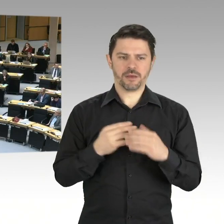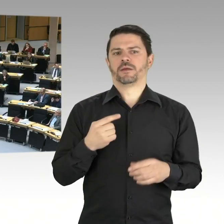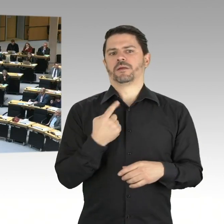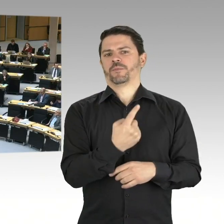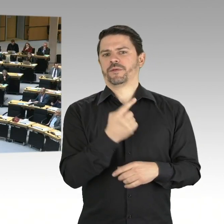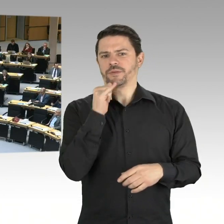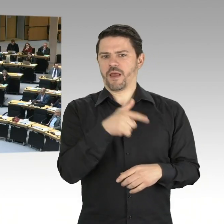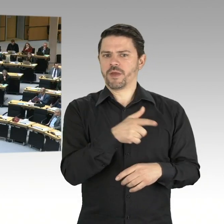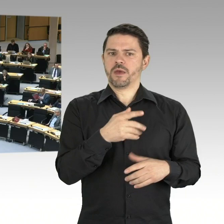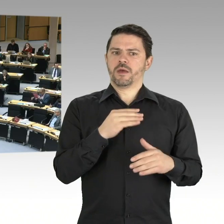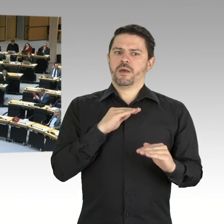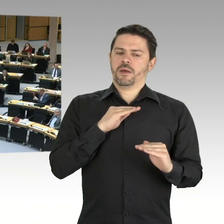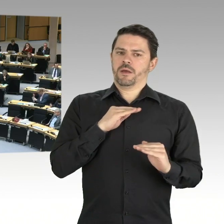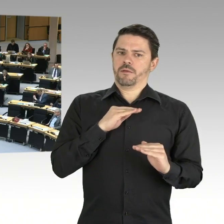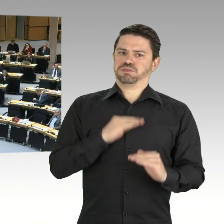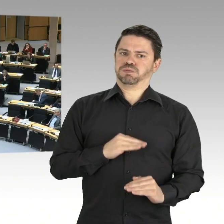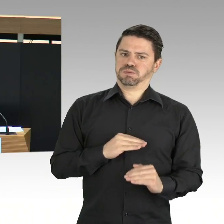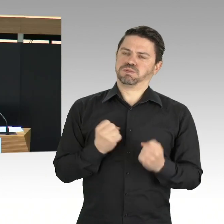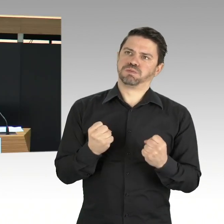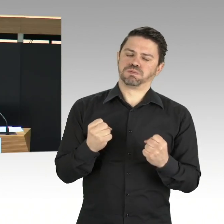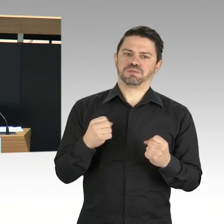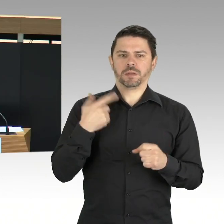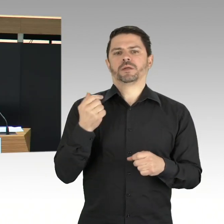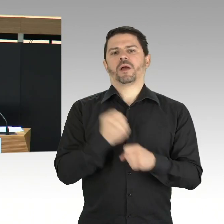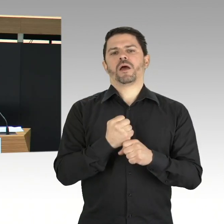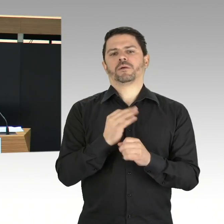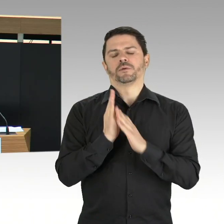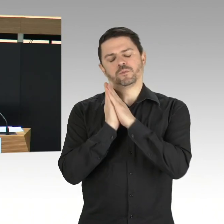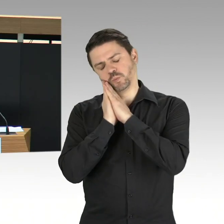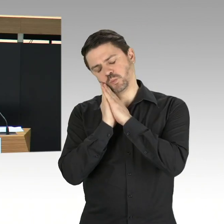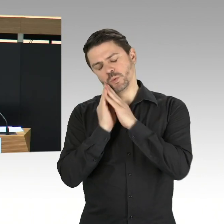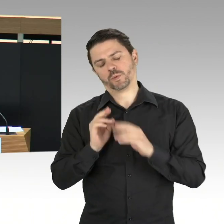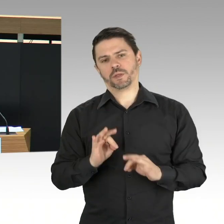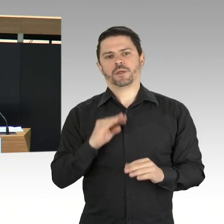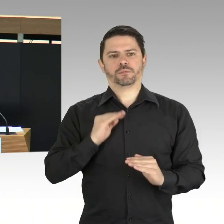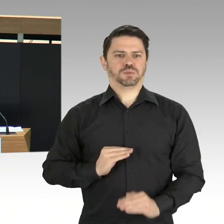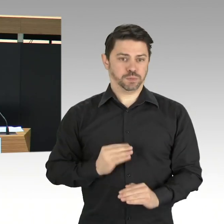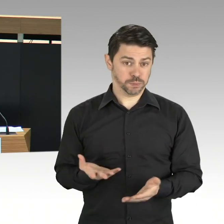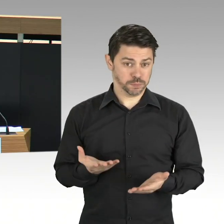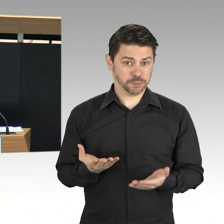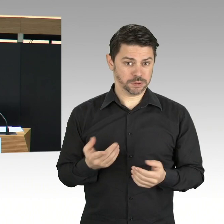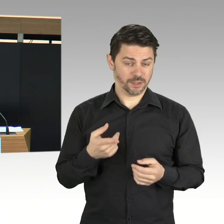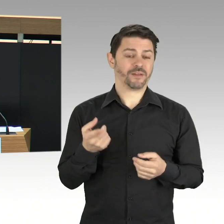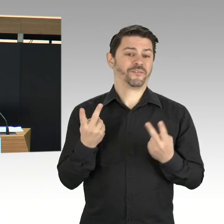Dass es Vermieter und Wohnungsunternehmen gibt, die hier jahrelang alles rausholen an Rendite was geht, ohne Rücksicht auf die Menschen.